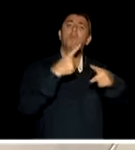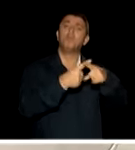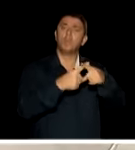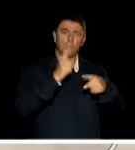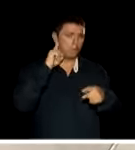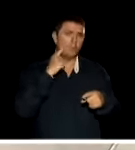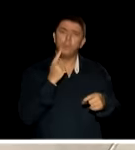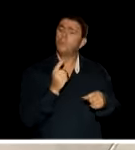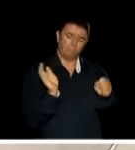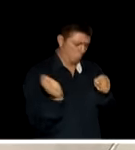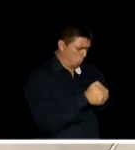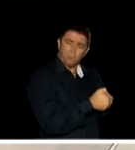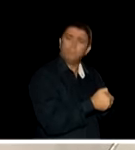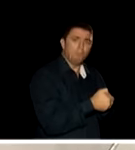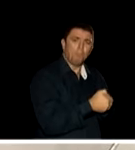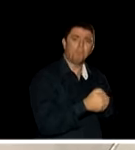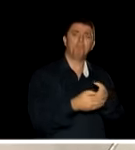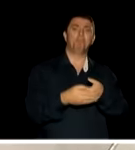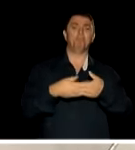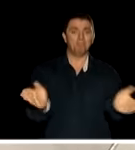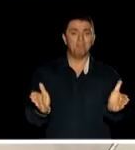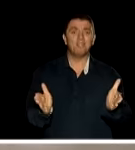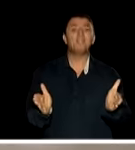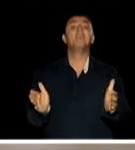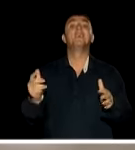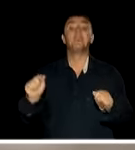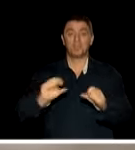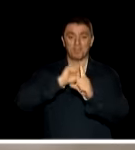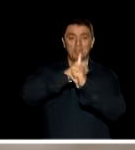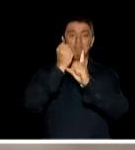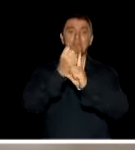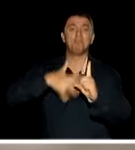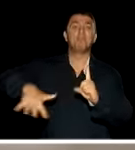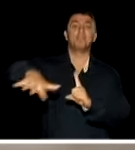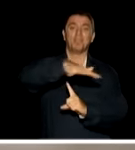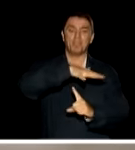Poque eles não estão escondidos da sociedade. "Eles estão aí", ele falou.